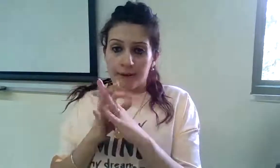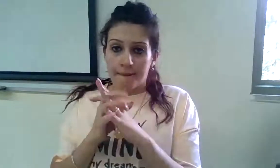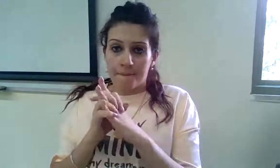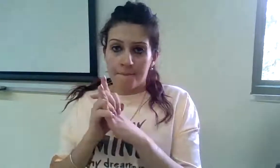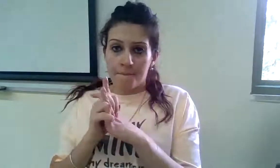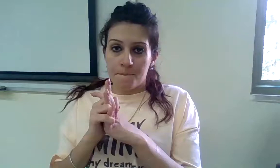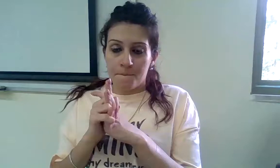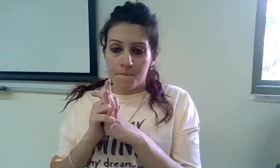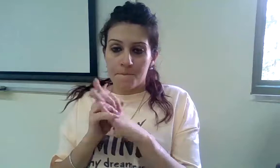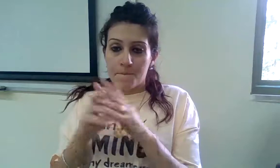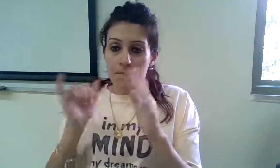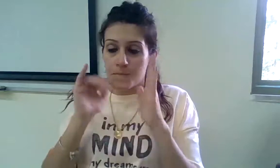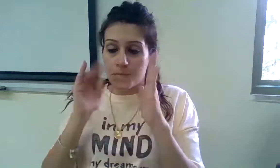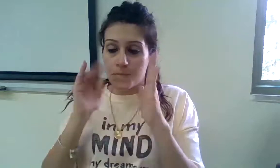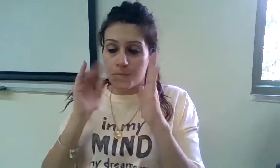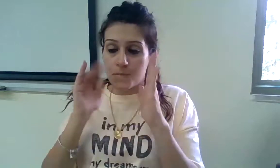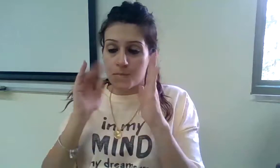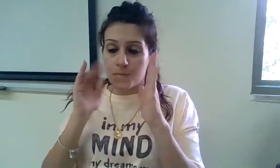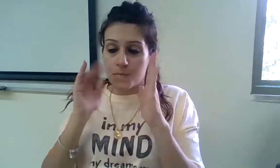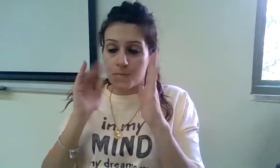كانت متناسبة تماما مع ما تحدثت عنه إيستر